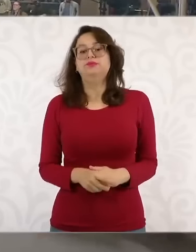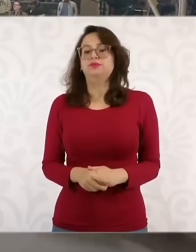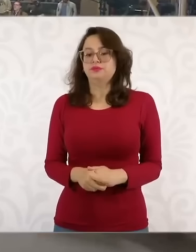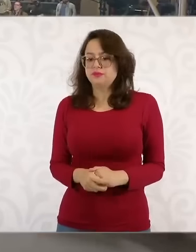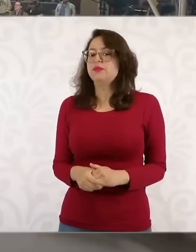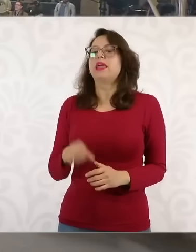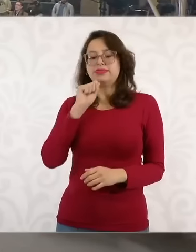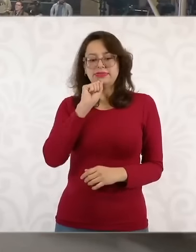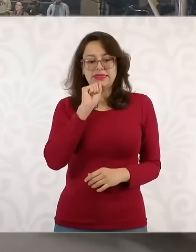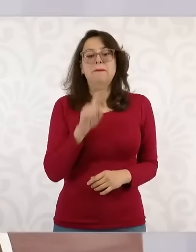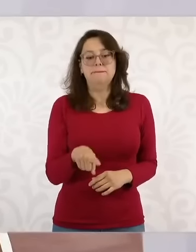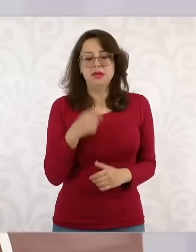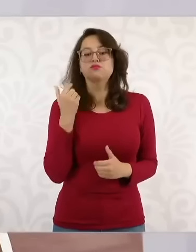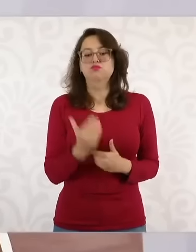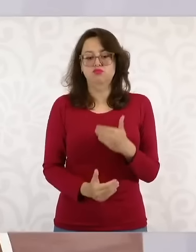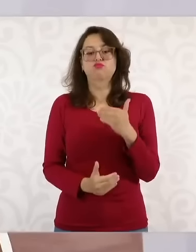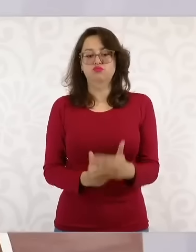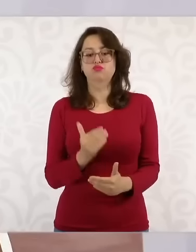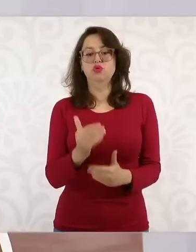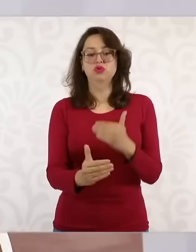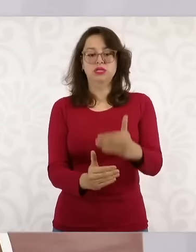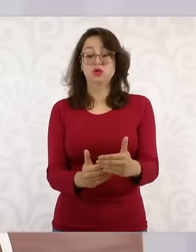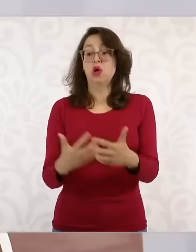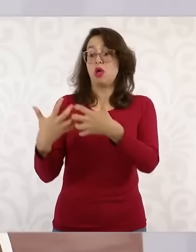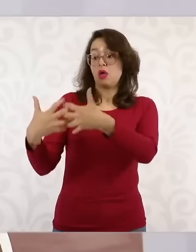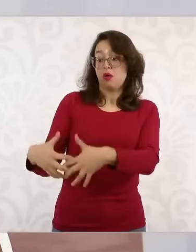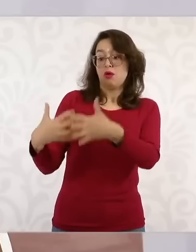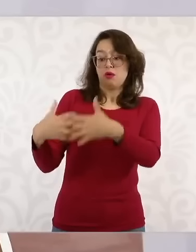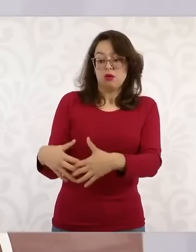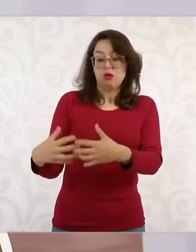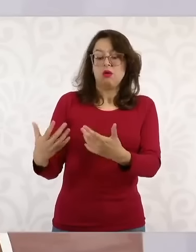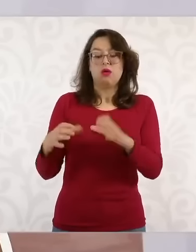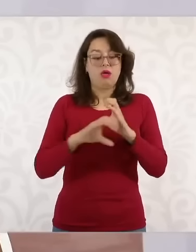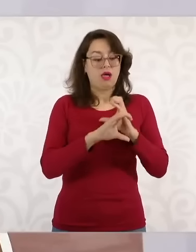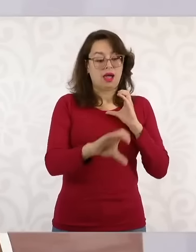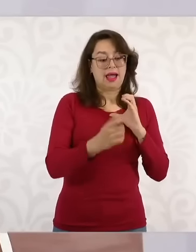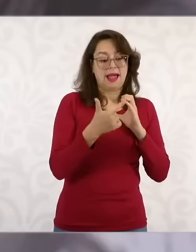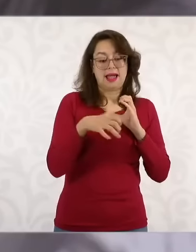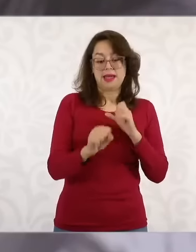también y va en paralelo de las entradas en operación de las plantas. Valladulid entra en 2027